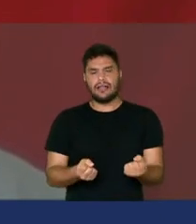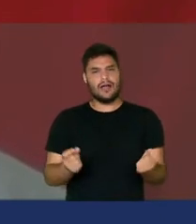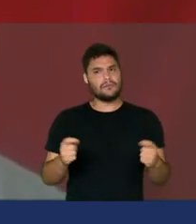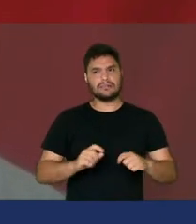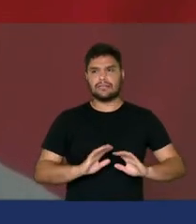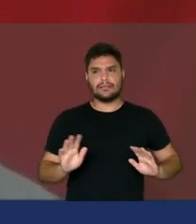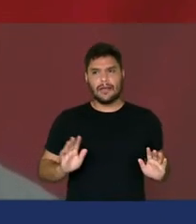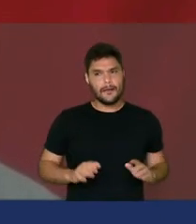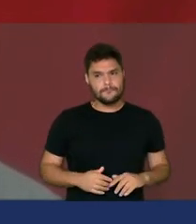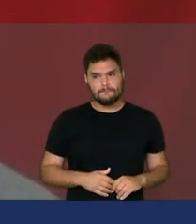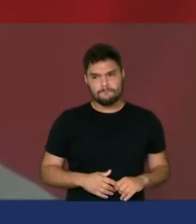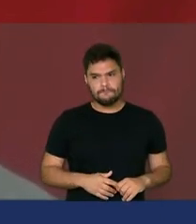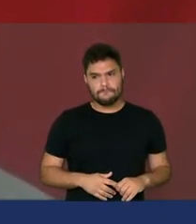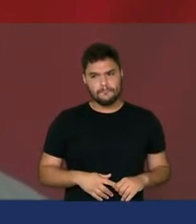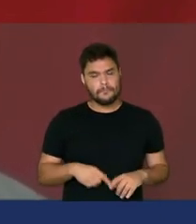ACEITÁVEL, ALGO QUE NÃO É RAZOÁVEL, PELO O QUE NÓS